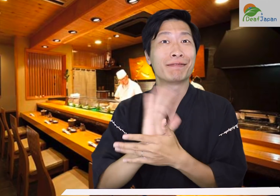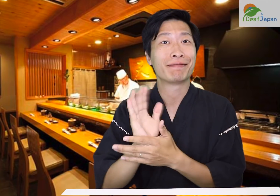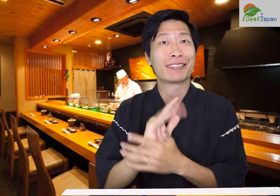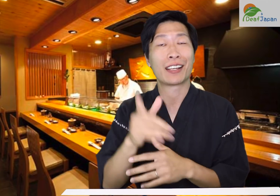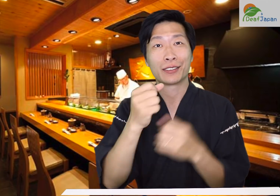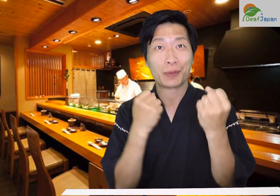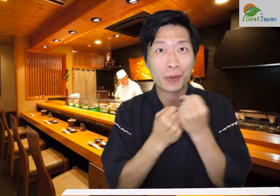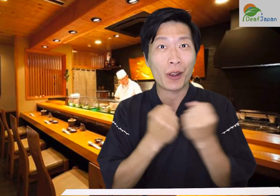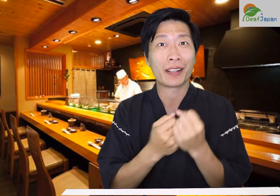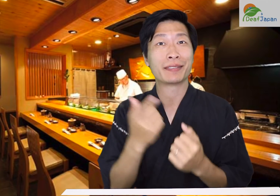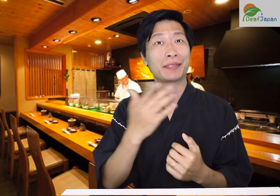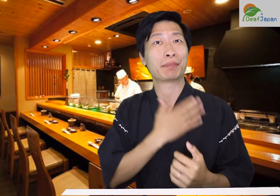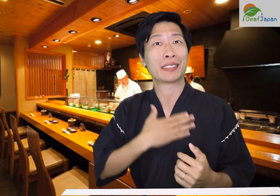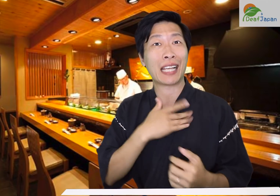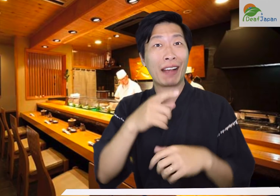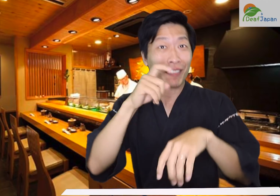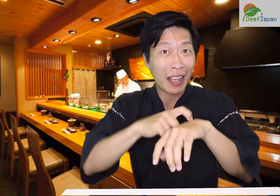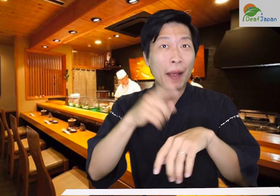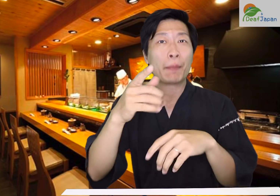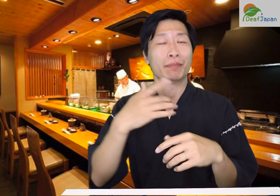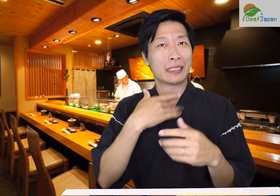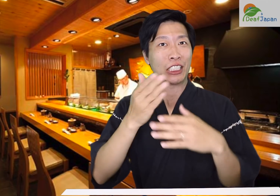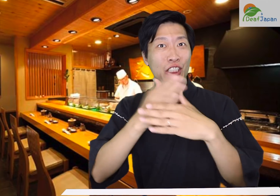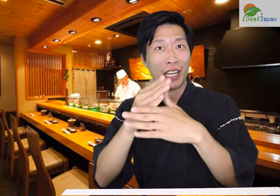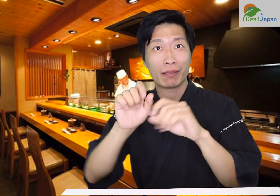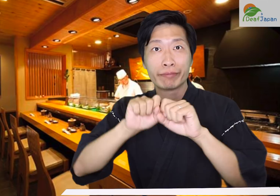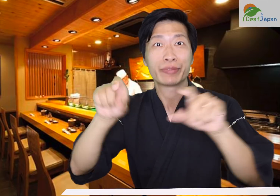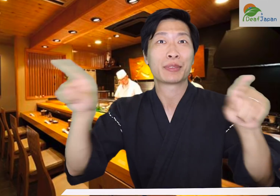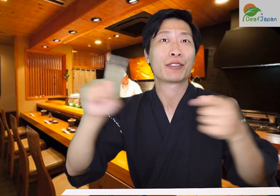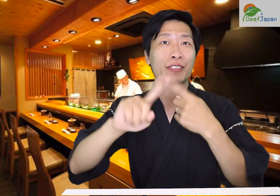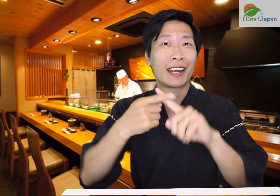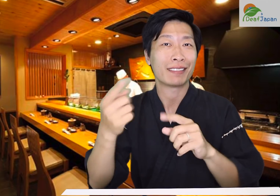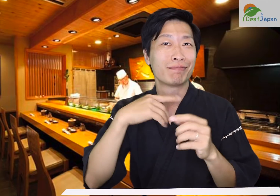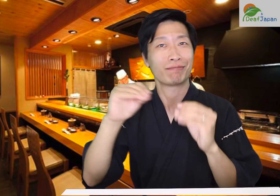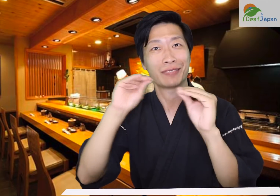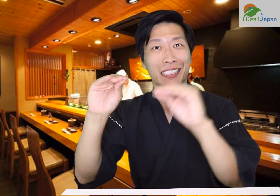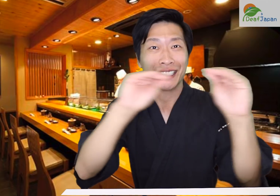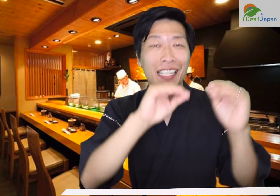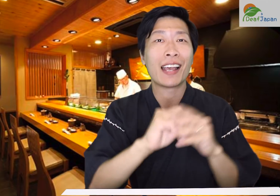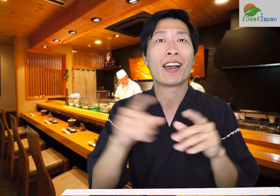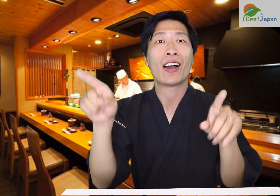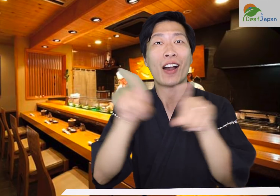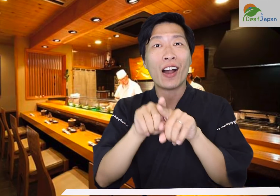dass Ihr meine Videos guckt und mich unterstützt. Wenn ihr Zeit habt, würde ich mich freuen, wenn ihr das Video mit euren Freunden teilt